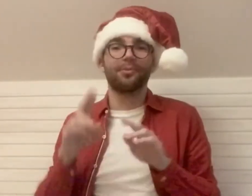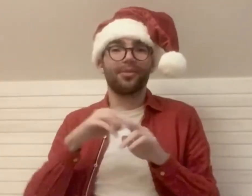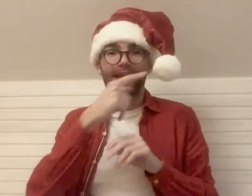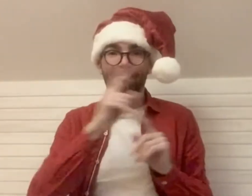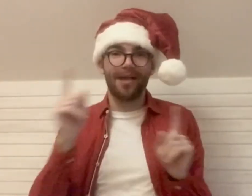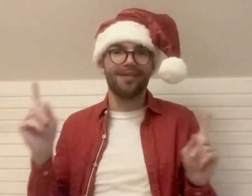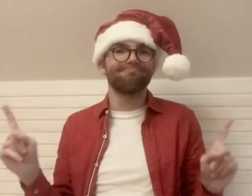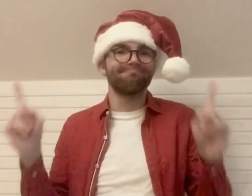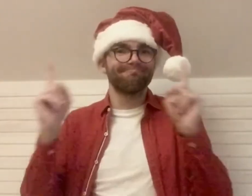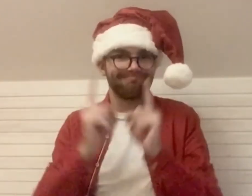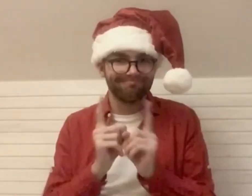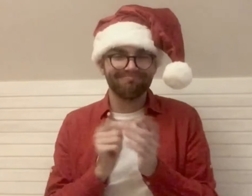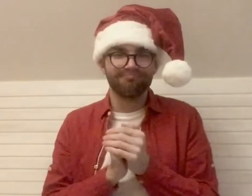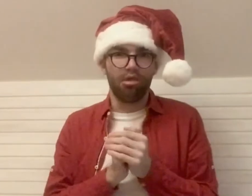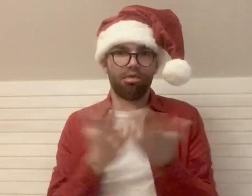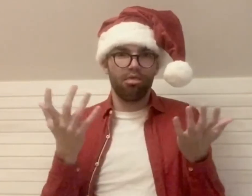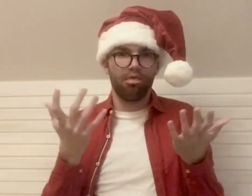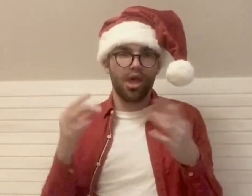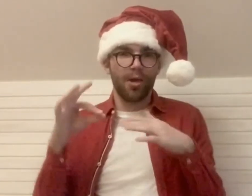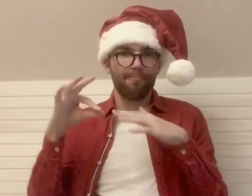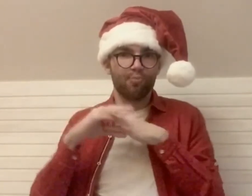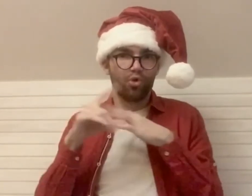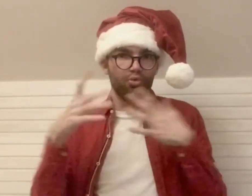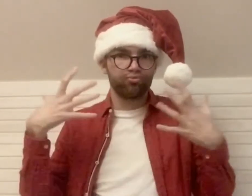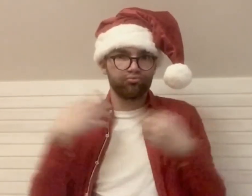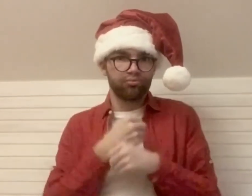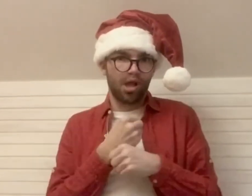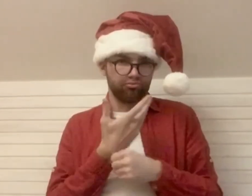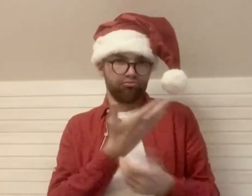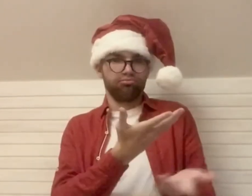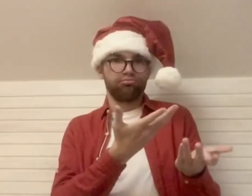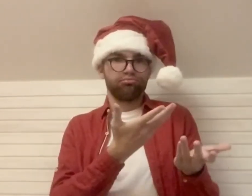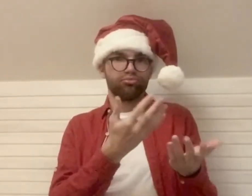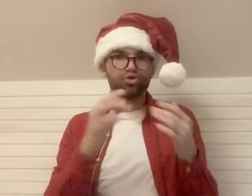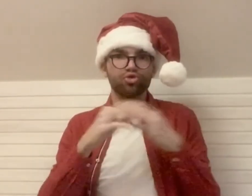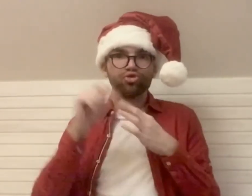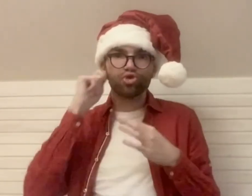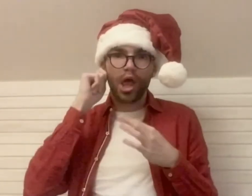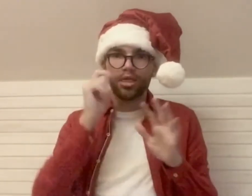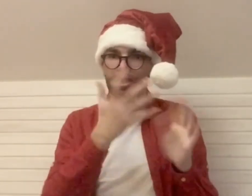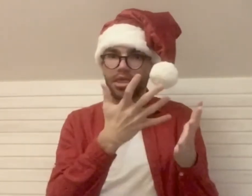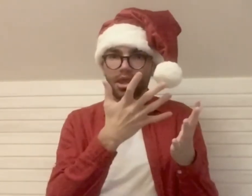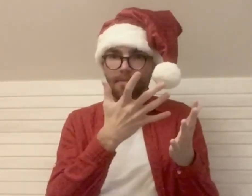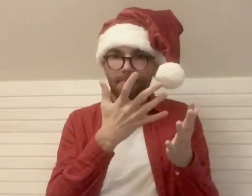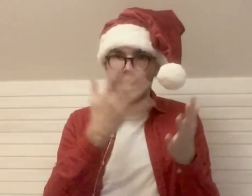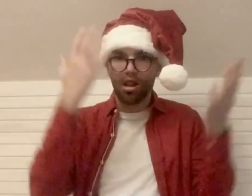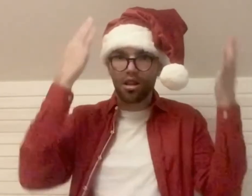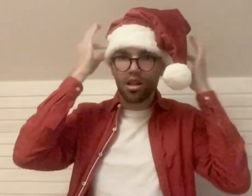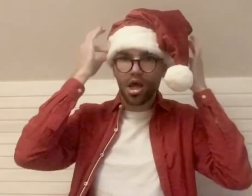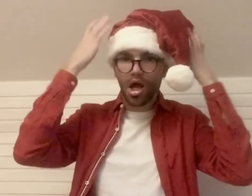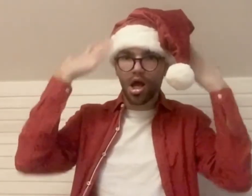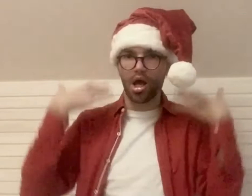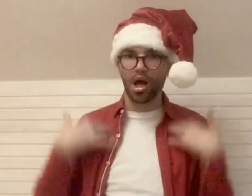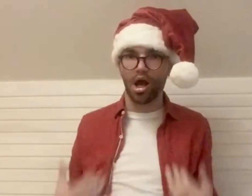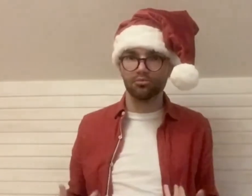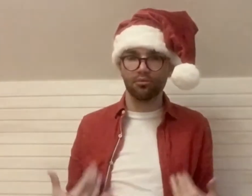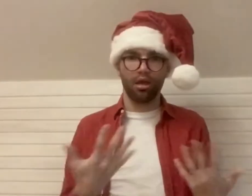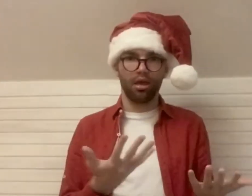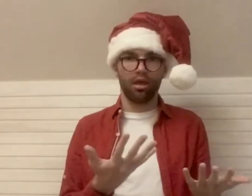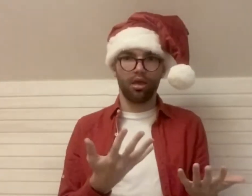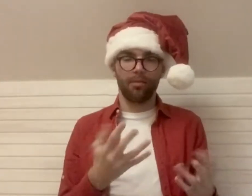Ko sta se dobila, je bil mož šokiran, ko je videl, da žena nima več lase.